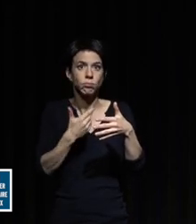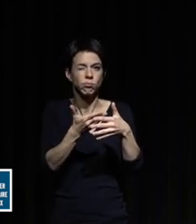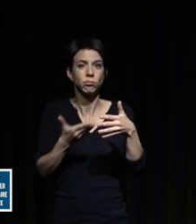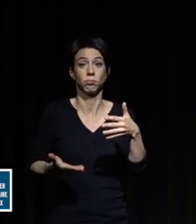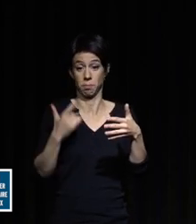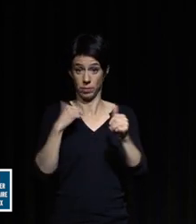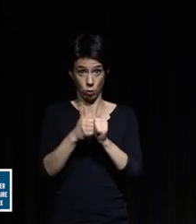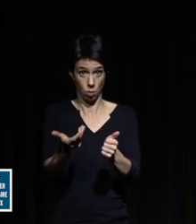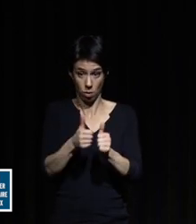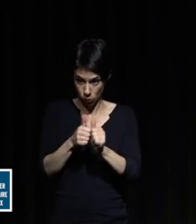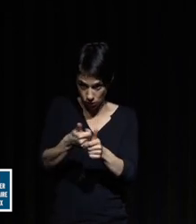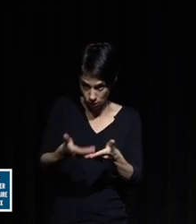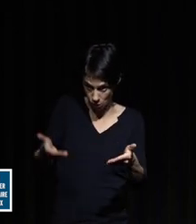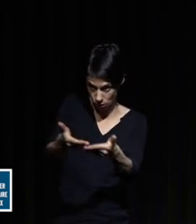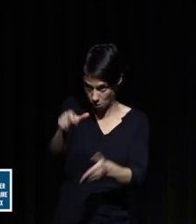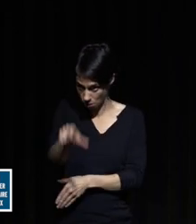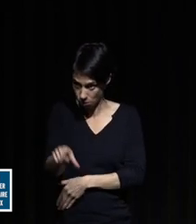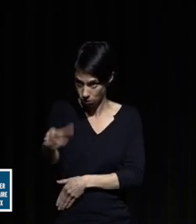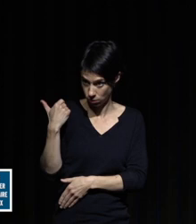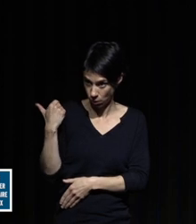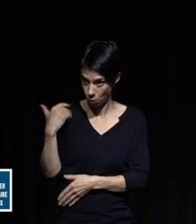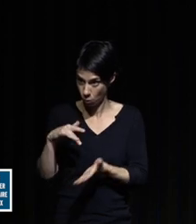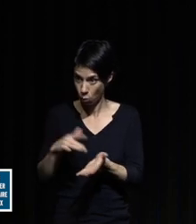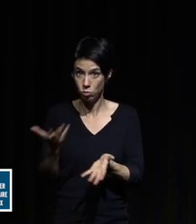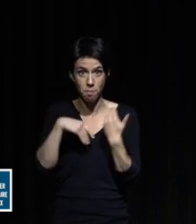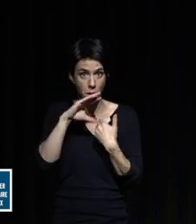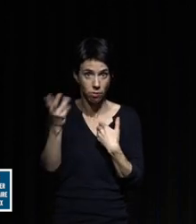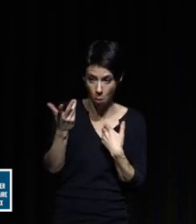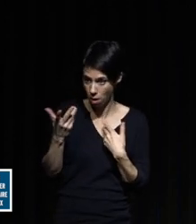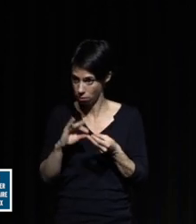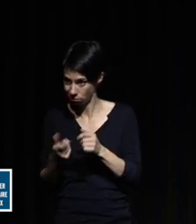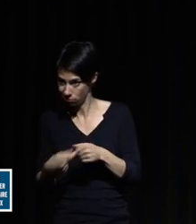indications et donc les astros progestatif en plus de contre-indication artérielles et